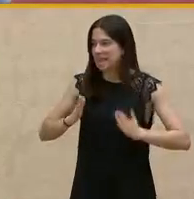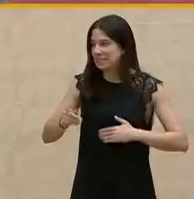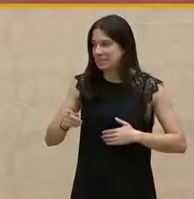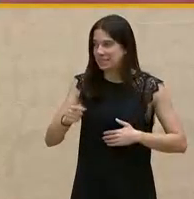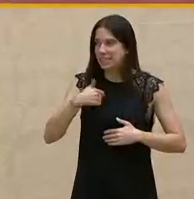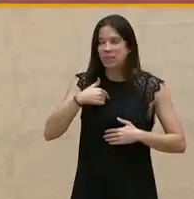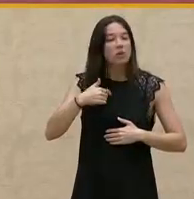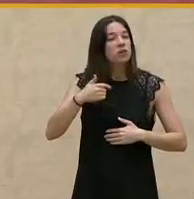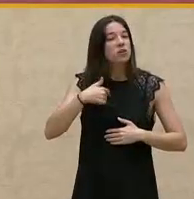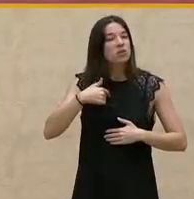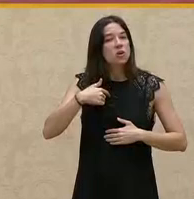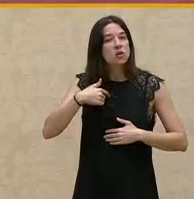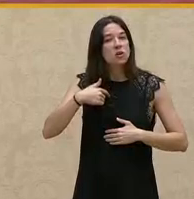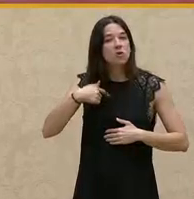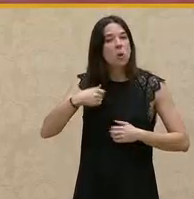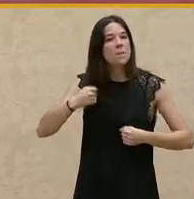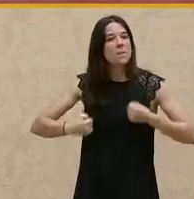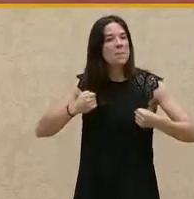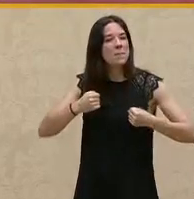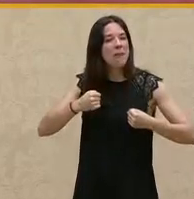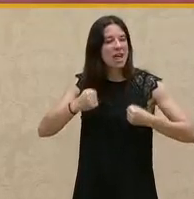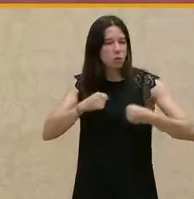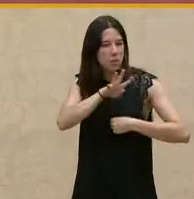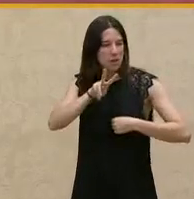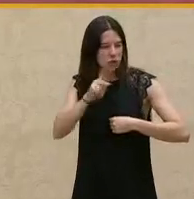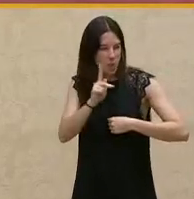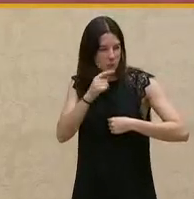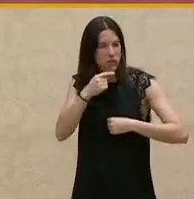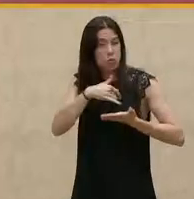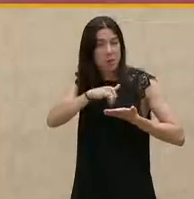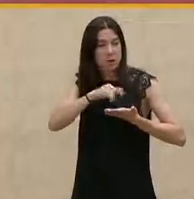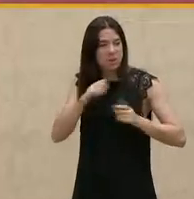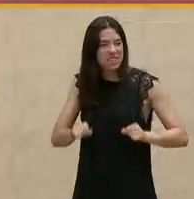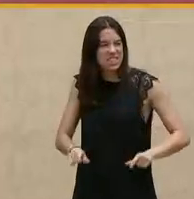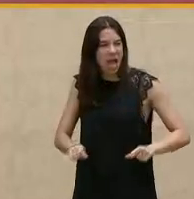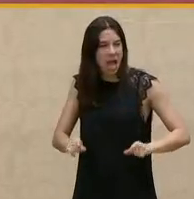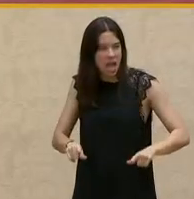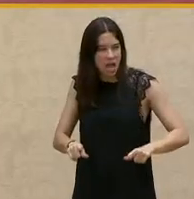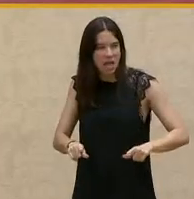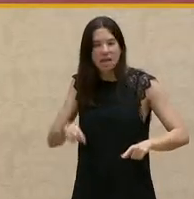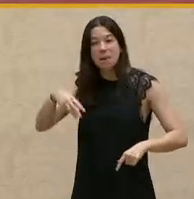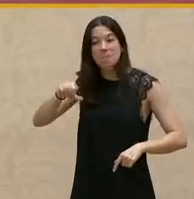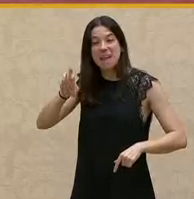la maratón de Nueva York en silla de ruedas. Y yo pasé a Martin Feed, que era el mejor atleta